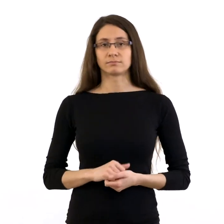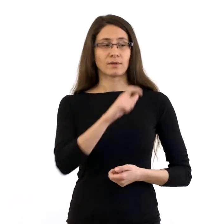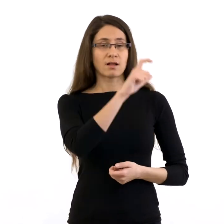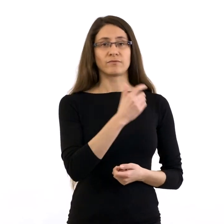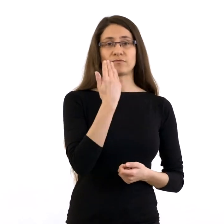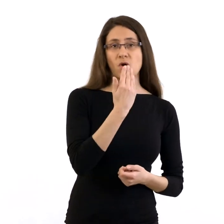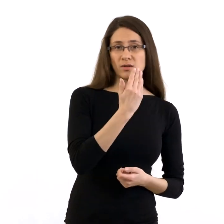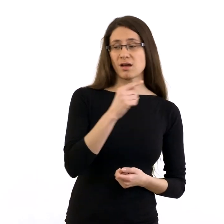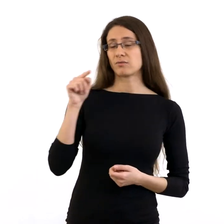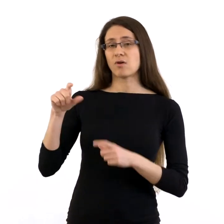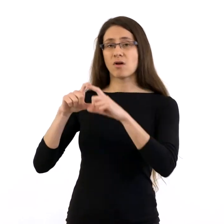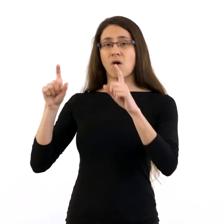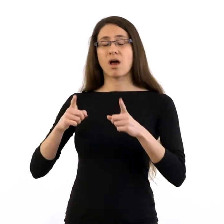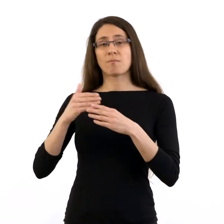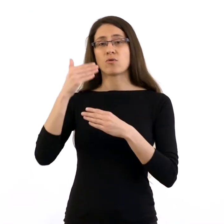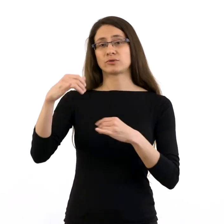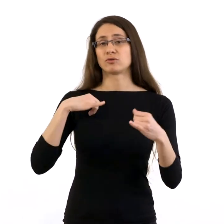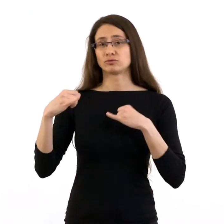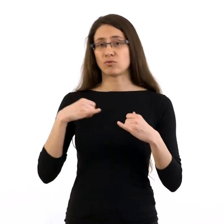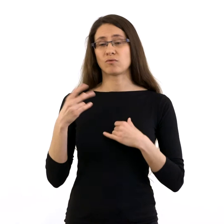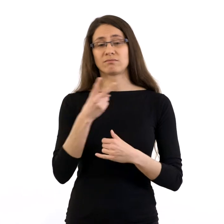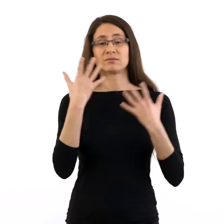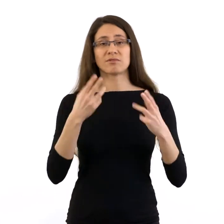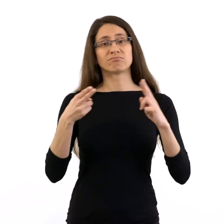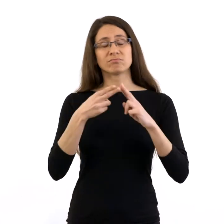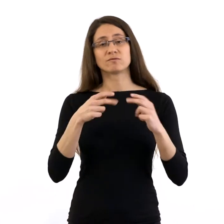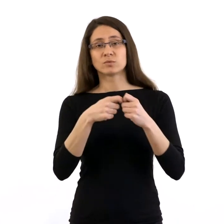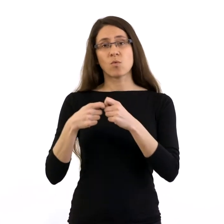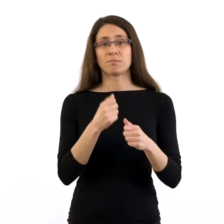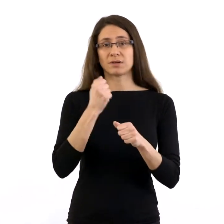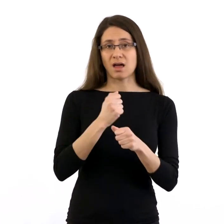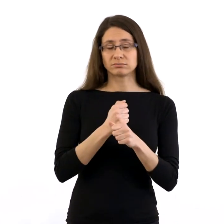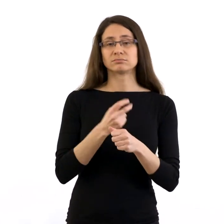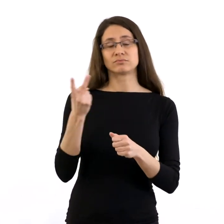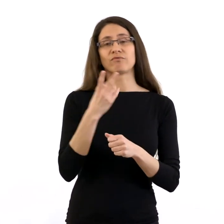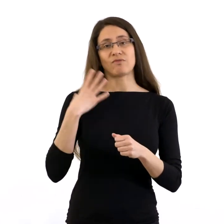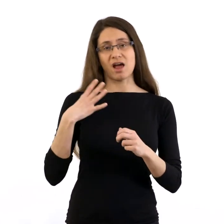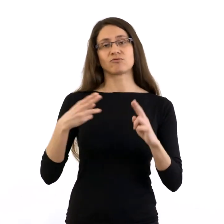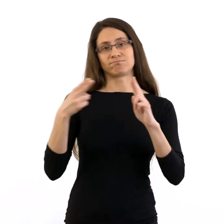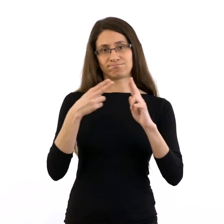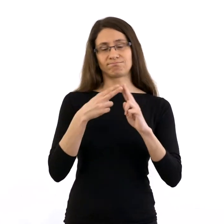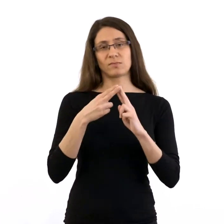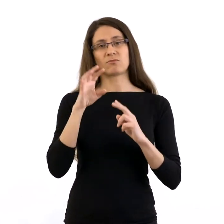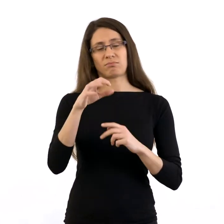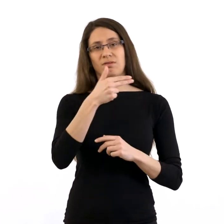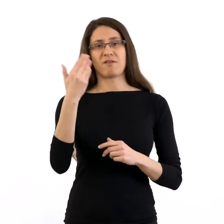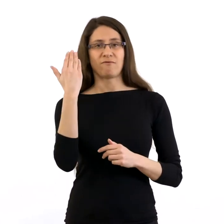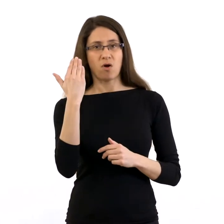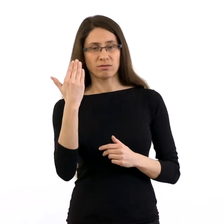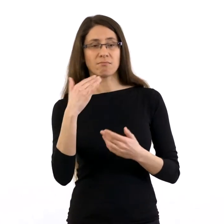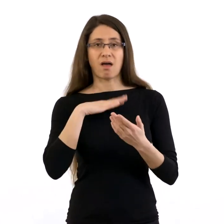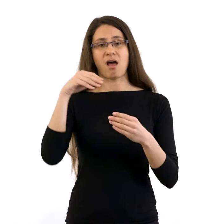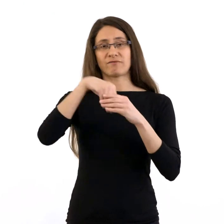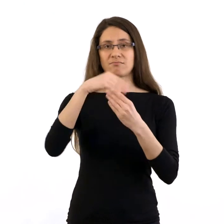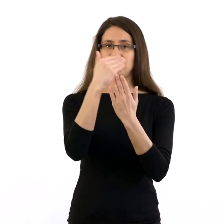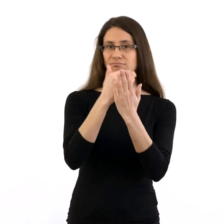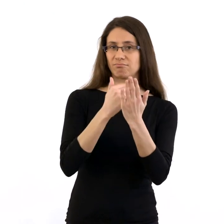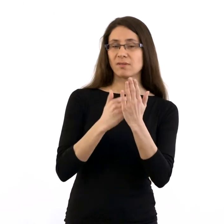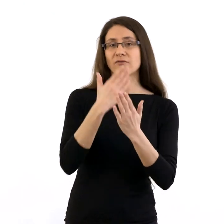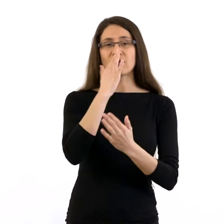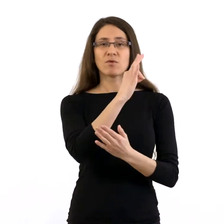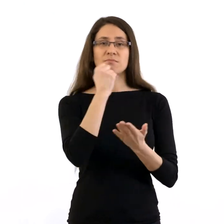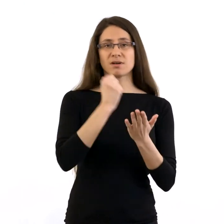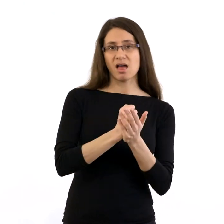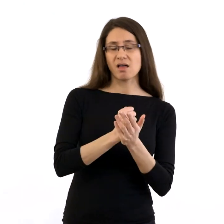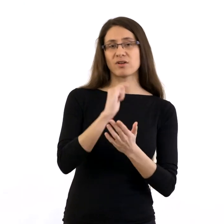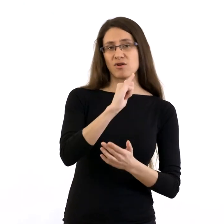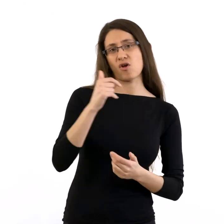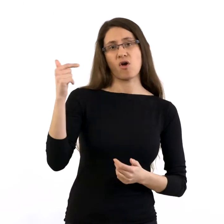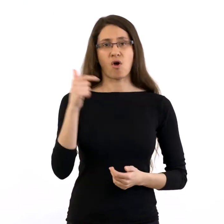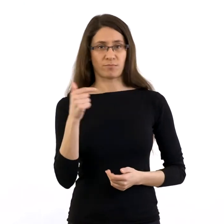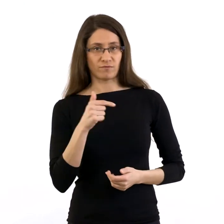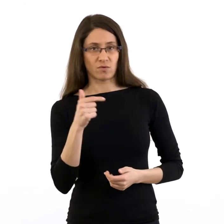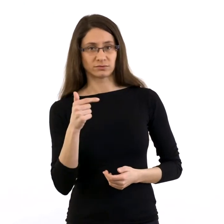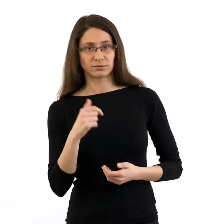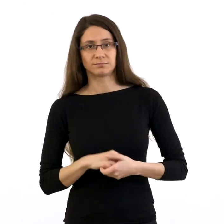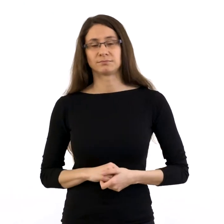Aby uregulować współpracę wolontariusza z organizacją warto zawrzeć porozumienie wolontariackie, które określa zakres praw i obowiązków